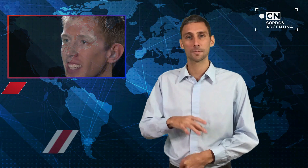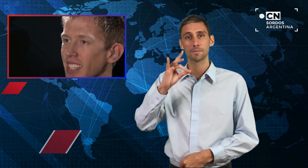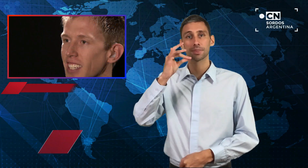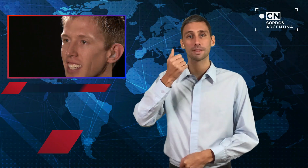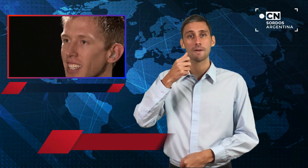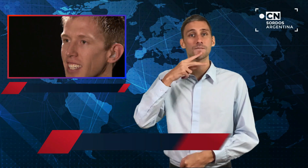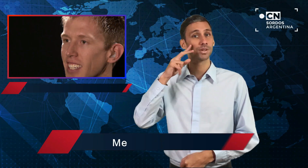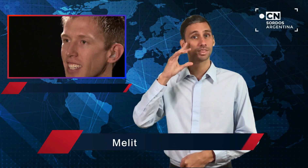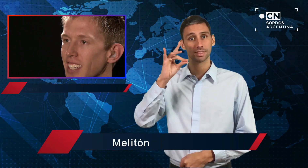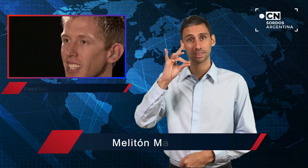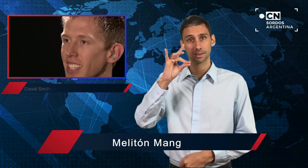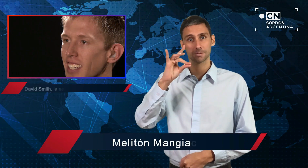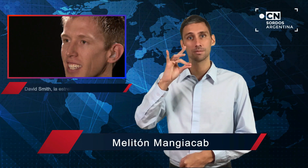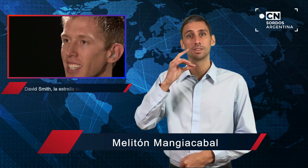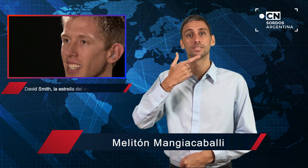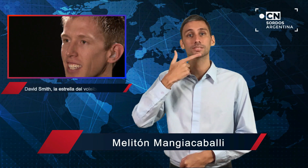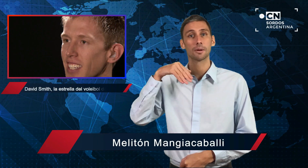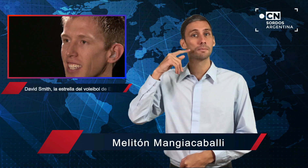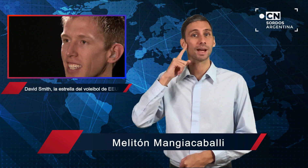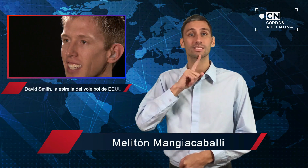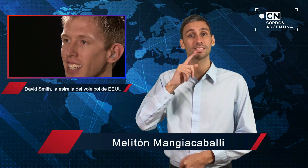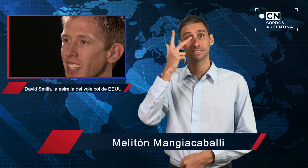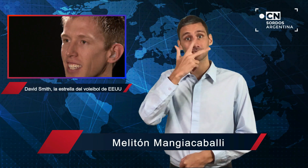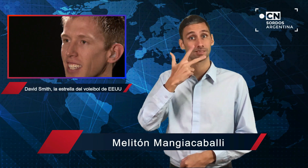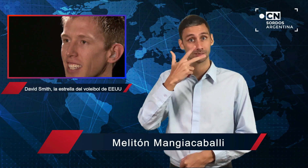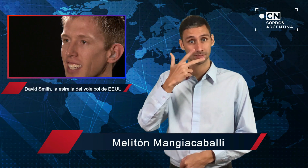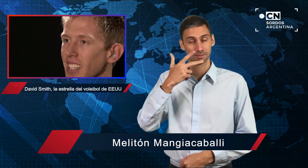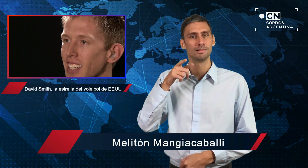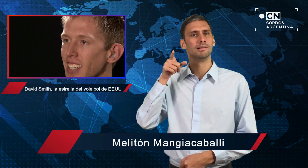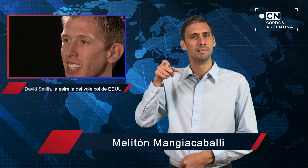David Smith, la estrella del voleibol de EEUU.